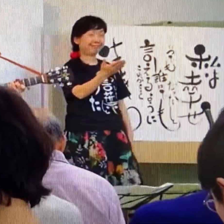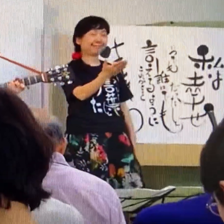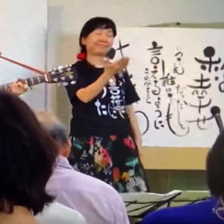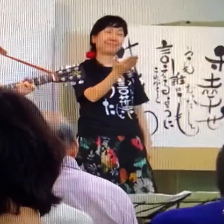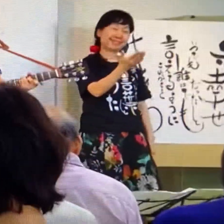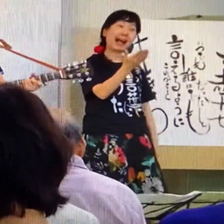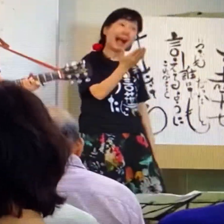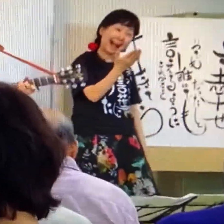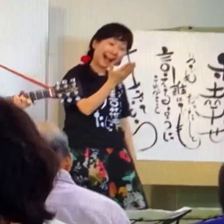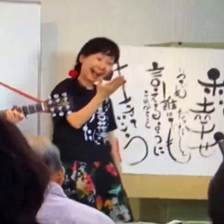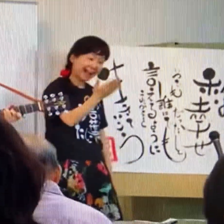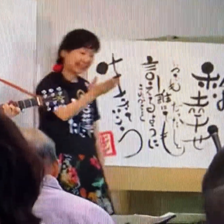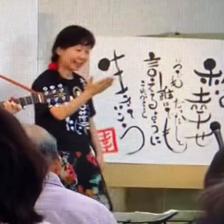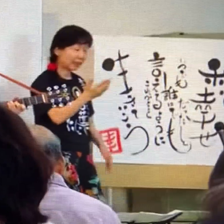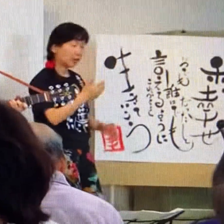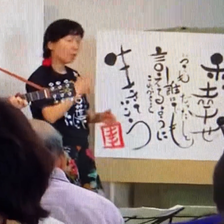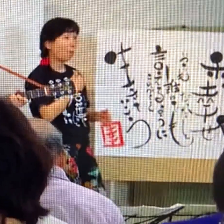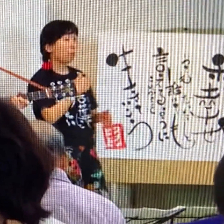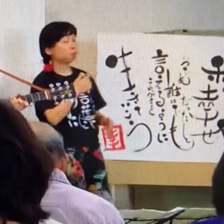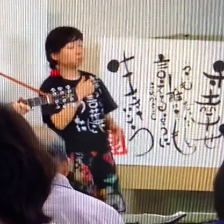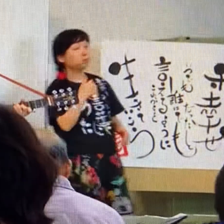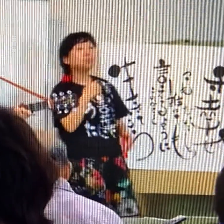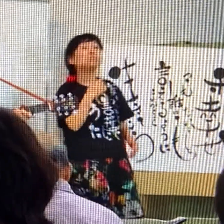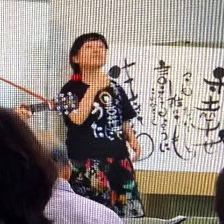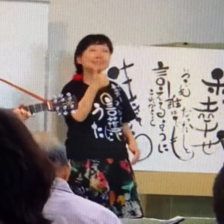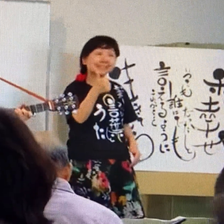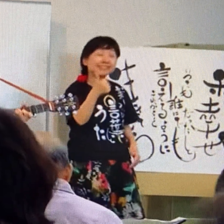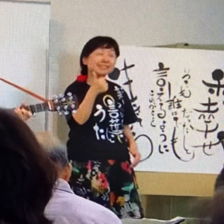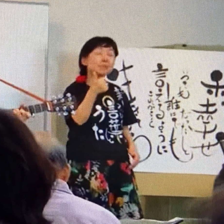あなたのだれかで